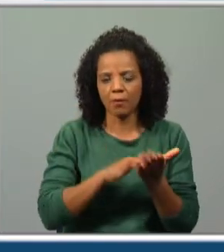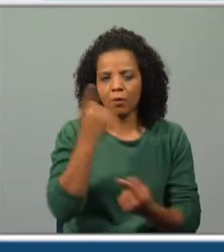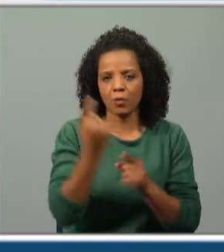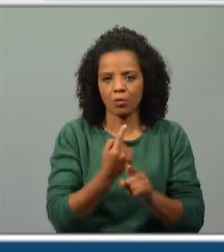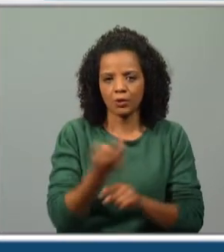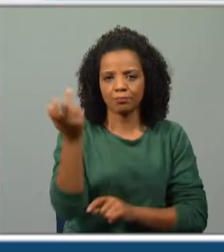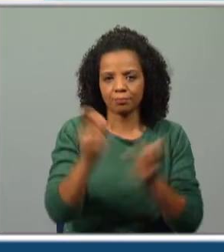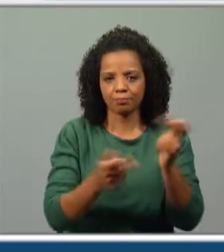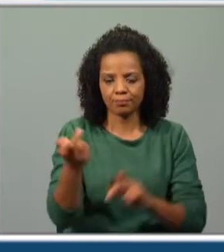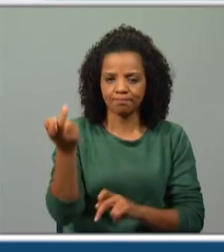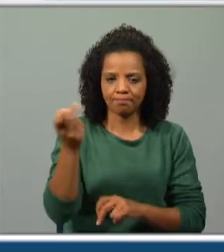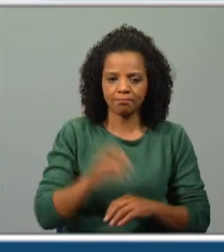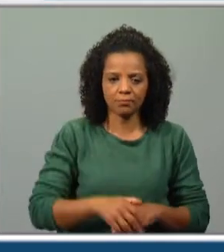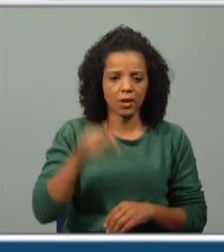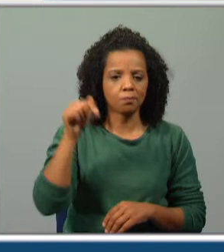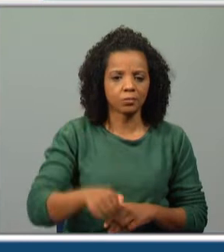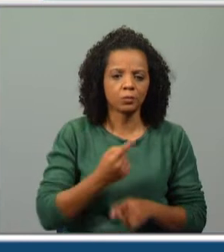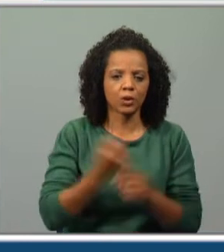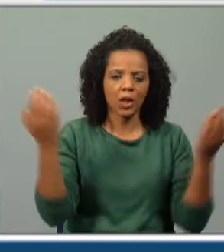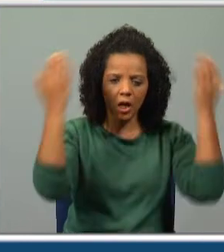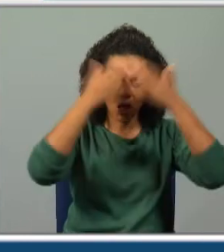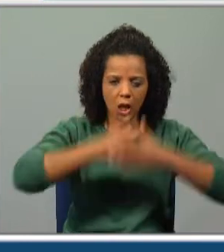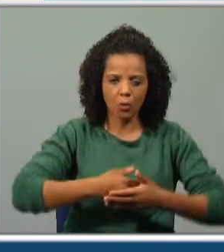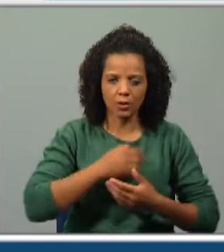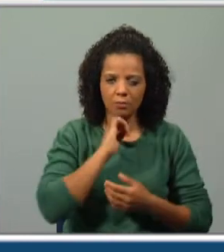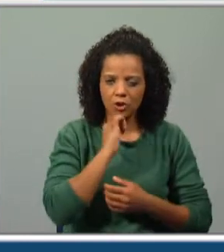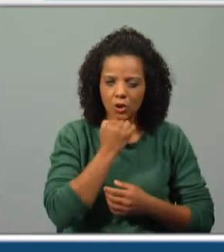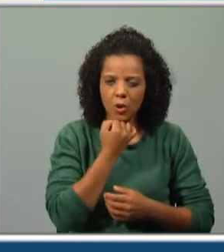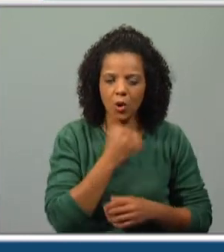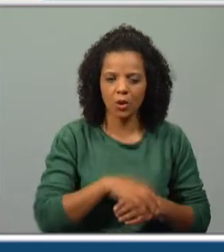iria acontecer desde logo a noite sinistra misteriosa com pano de fundo 從那天晚上開始神秘險惡的背景